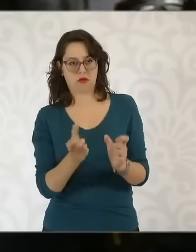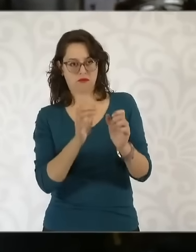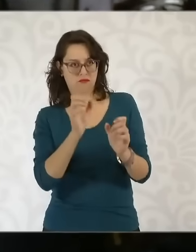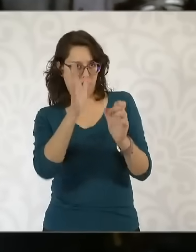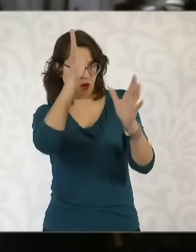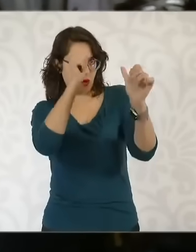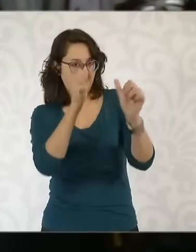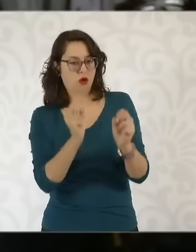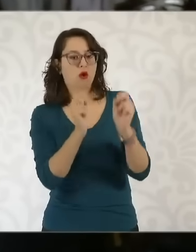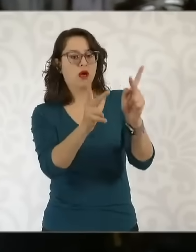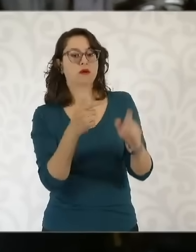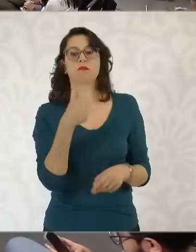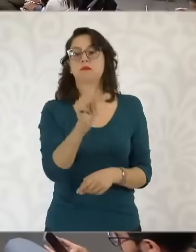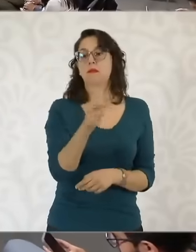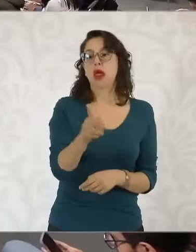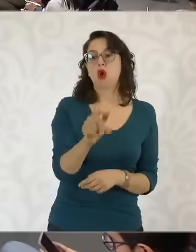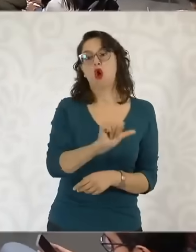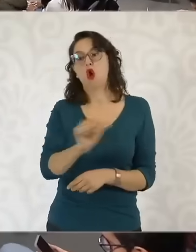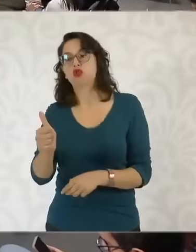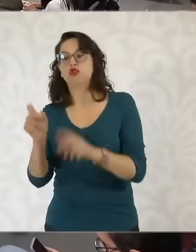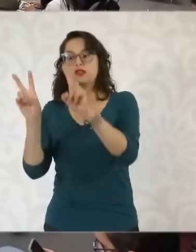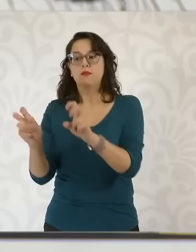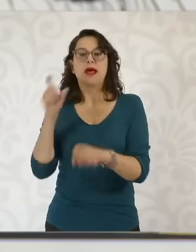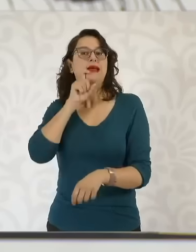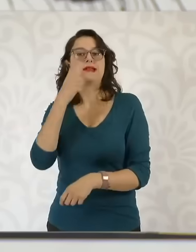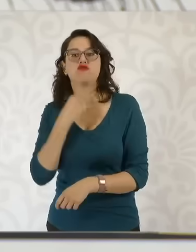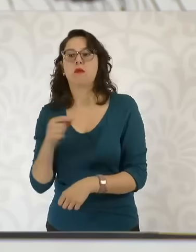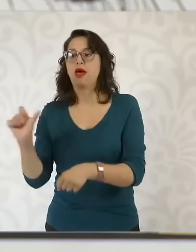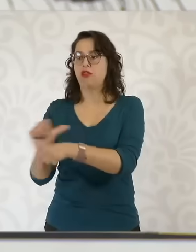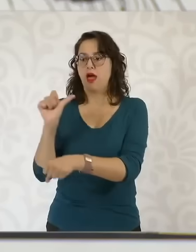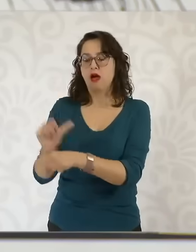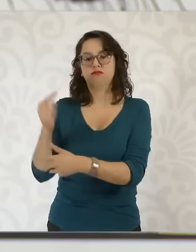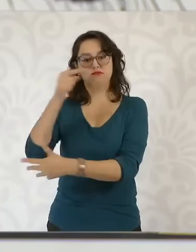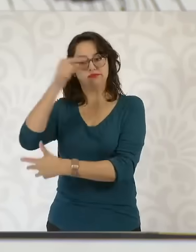los automóviles. Permanecen como están, pero eso no quiere decir que así va a ser los 90 días,